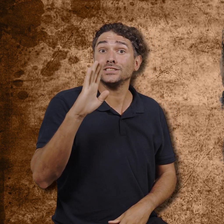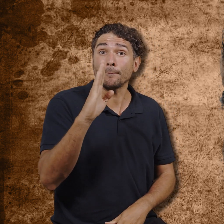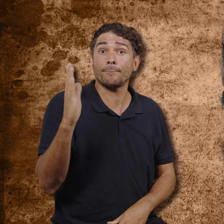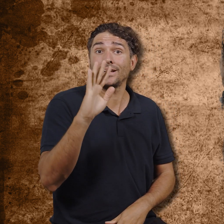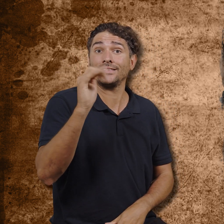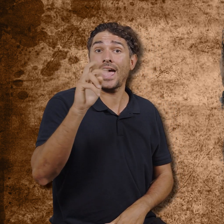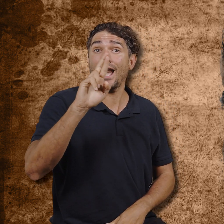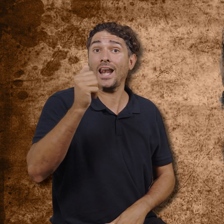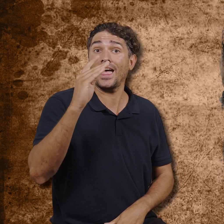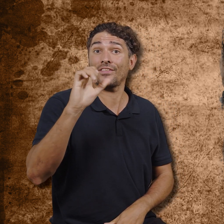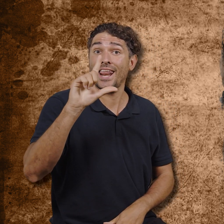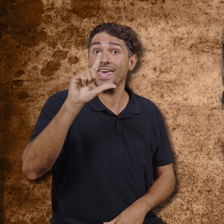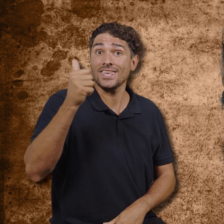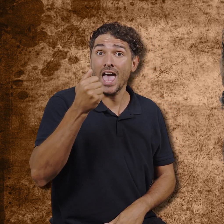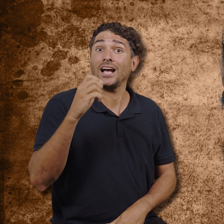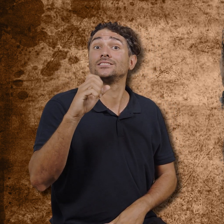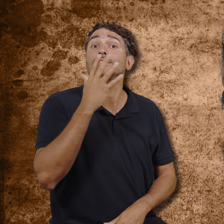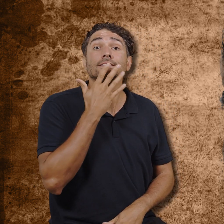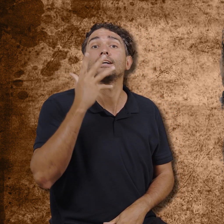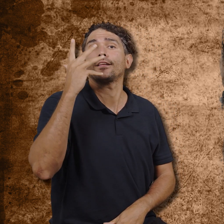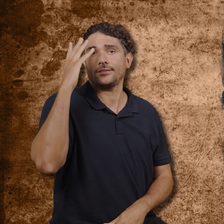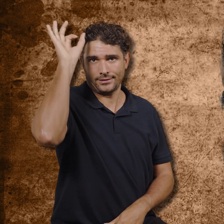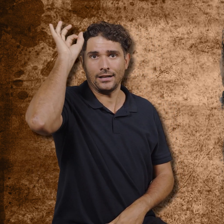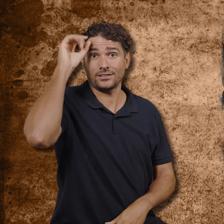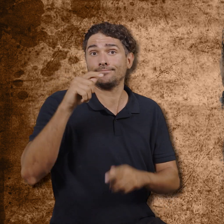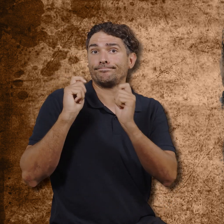nomenà conseller primer del Govern Josep Tarradellas